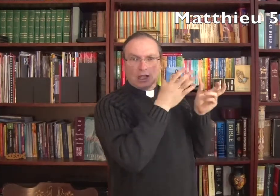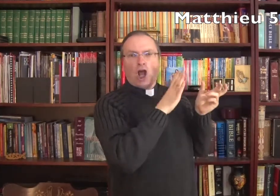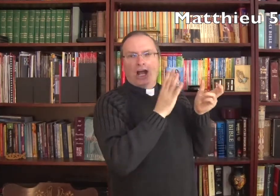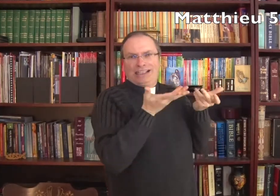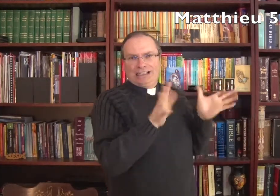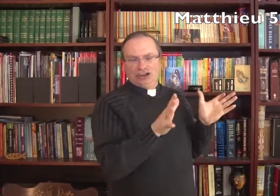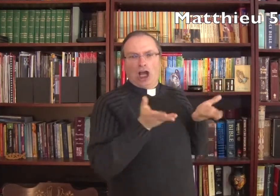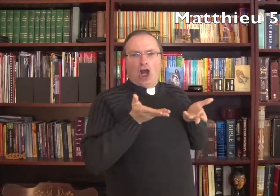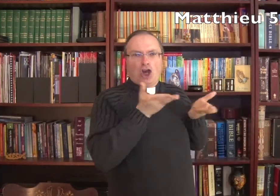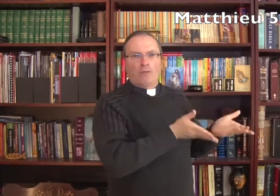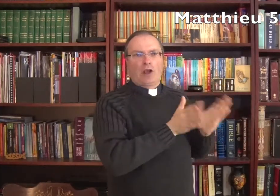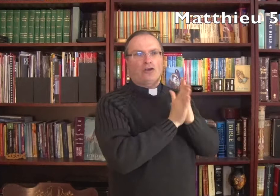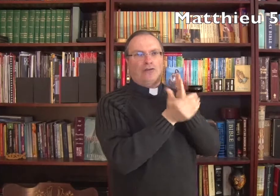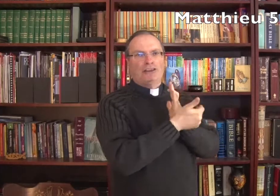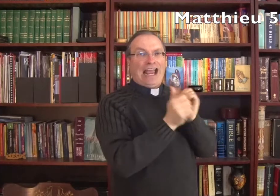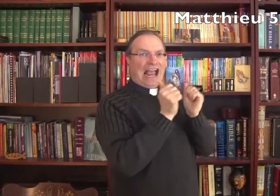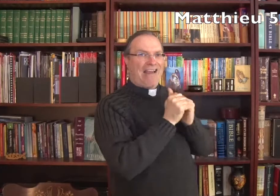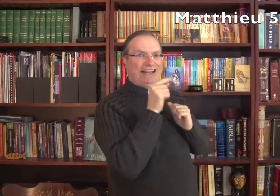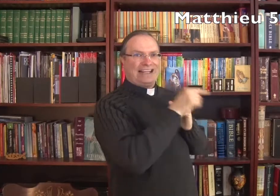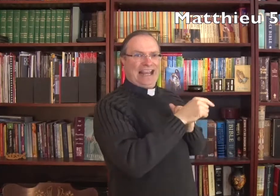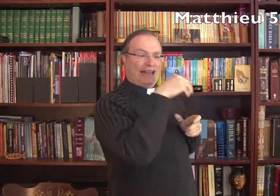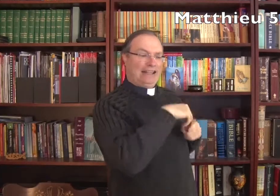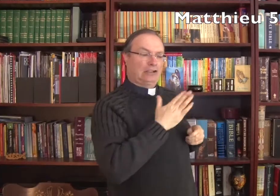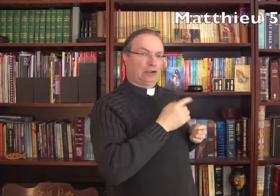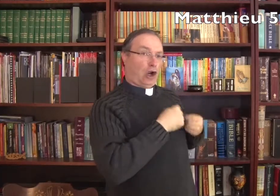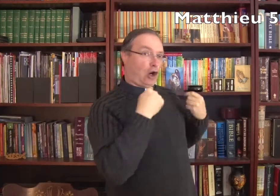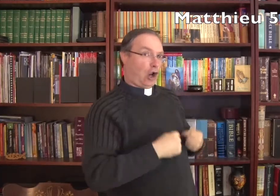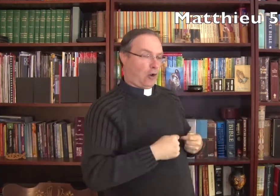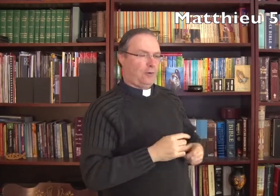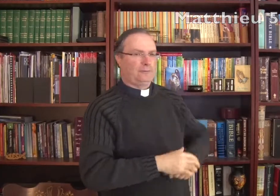a déjà commis un adultère avec elle dans son cœur.